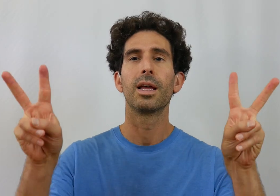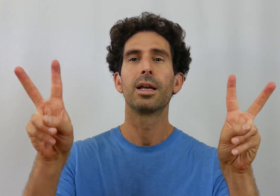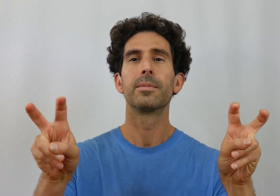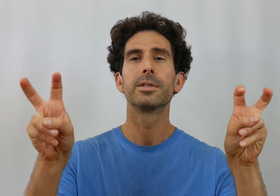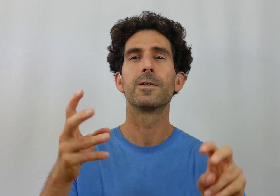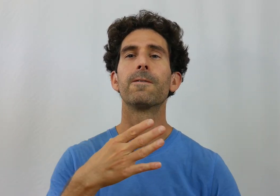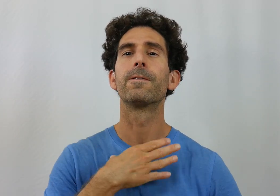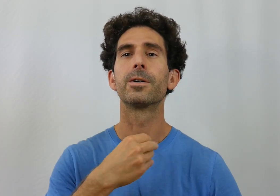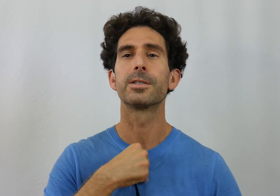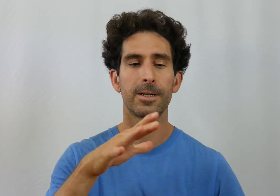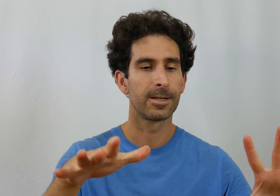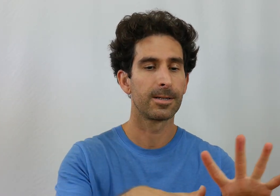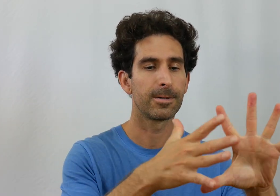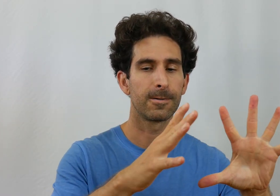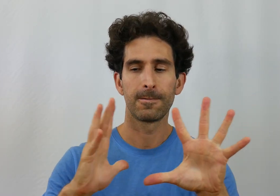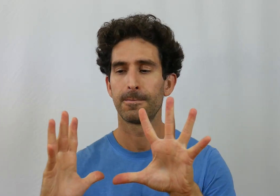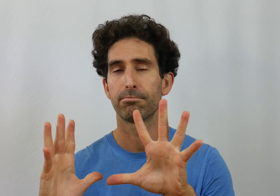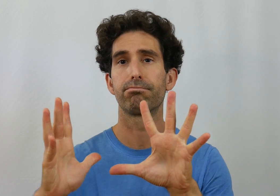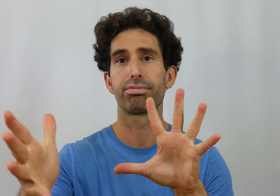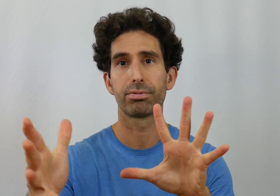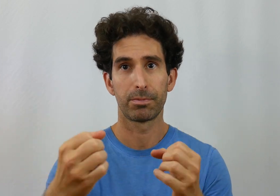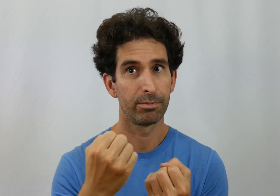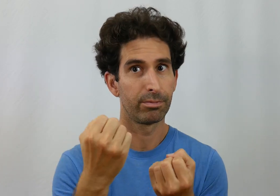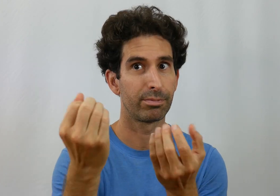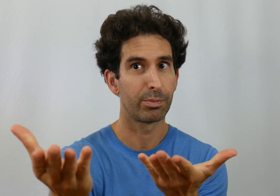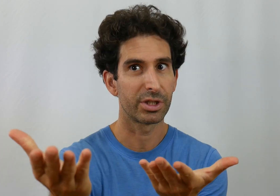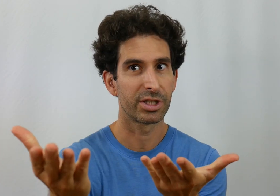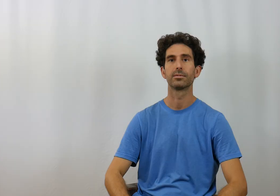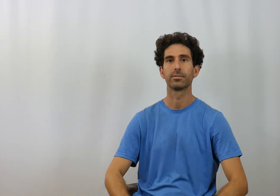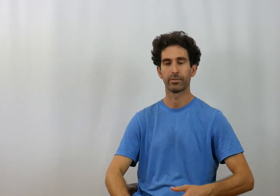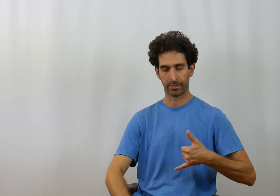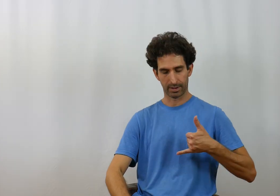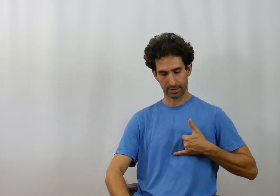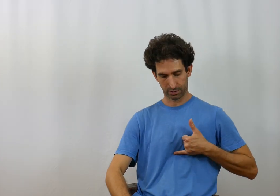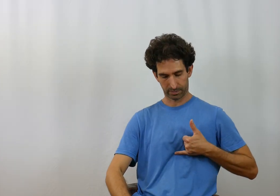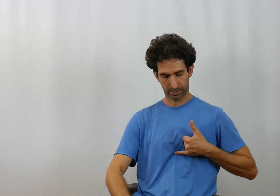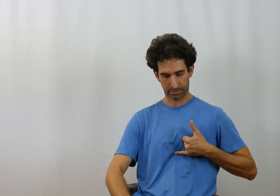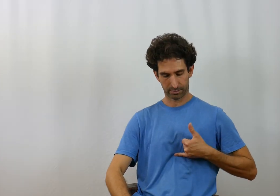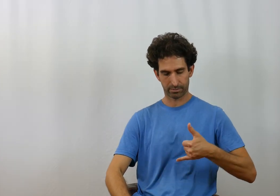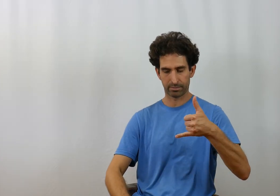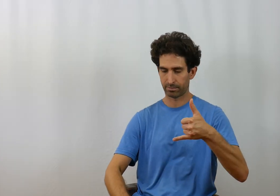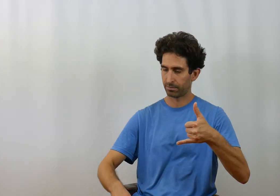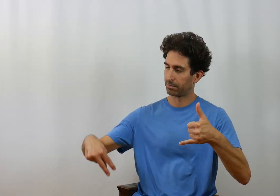Voici ma proposition d'expression imagée en LSF. *Estomac*